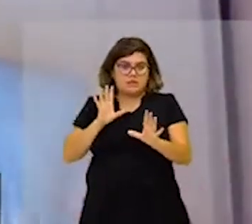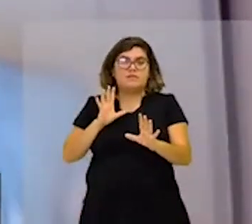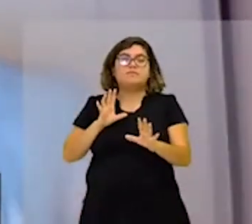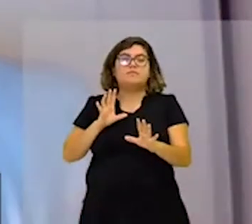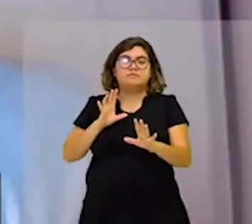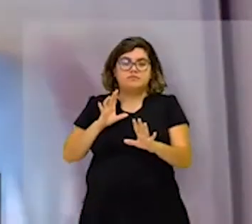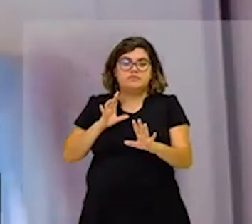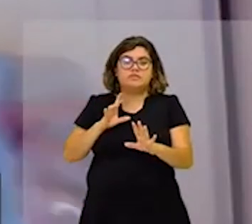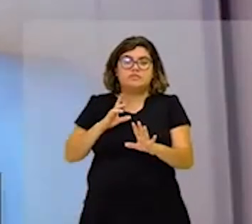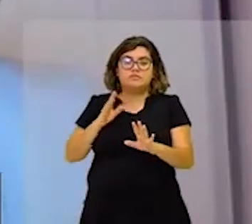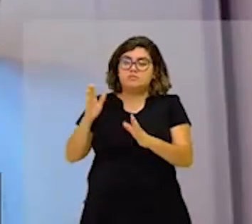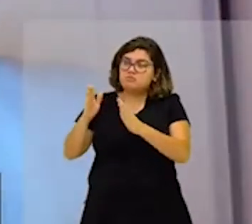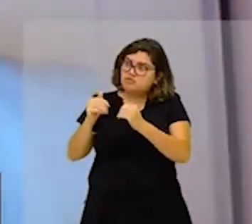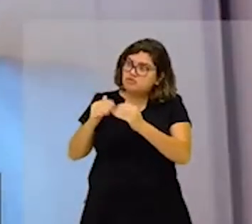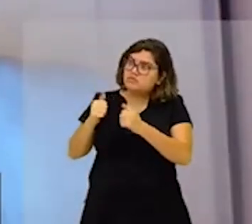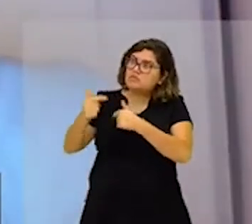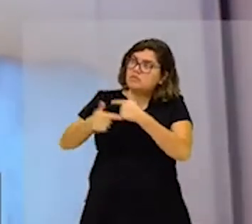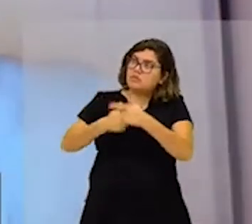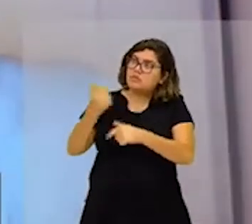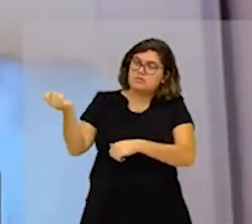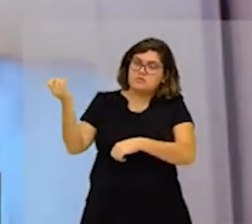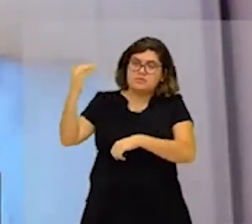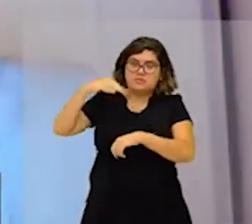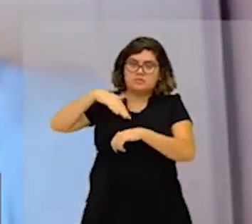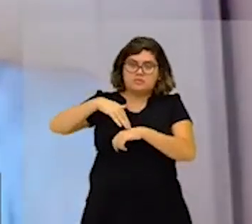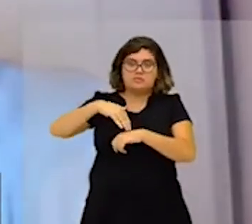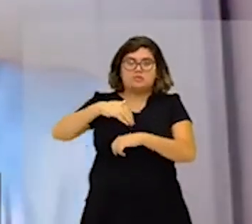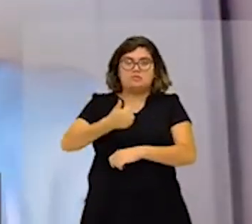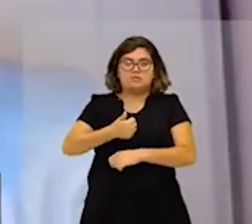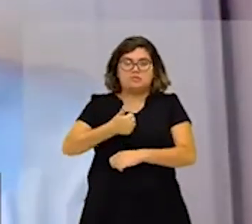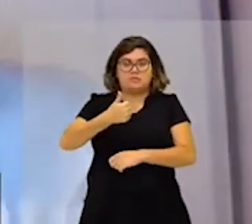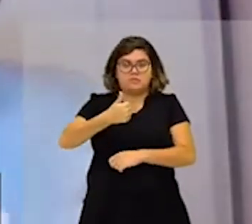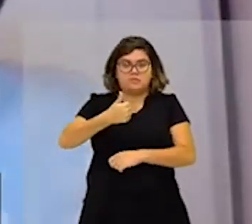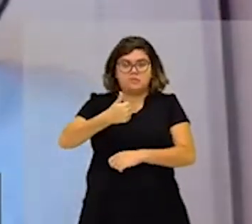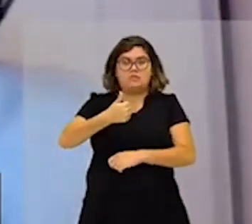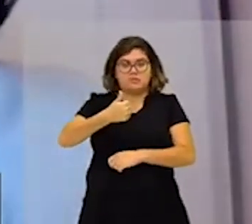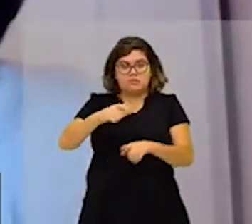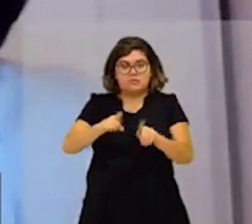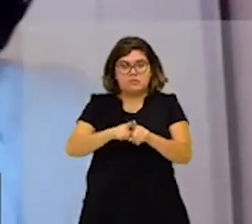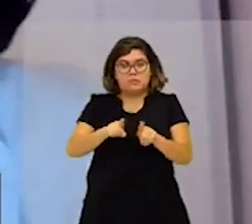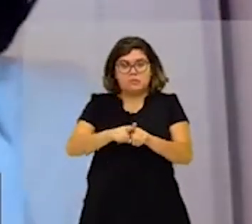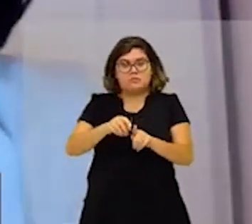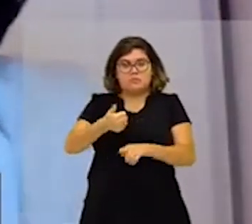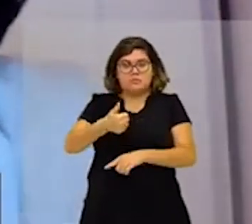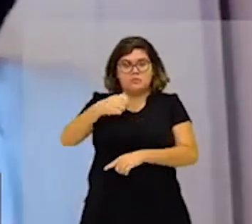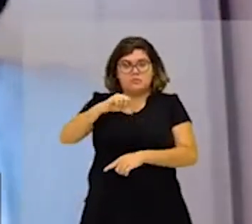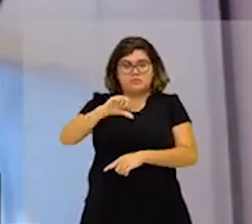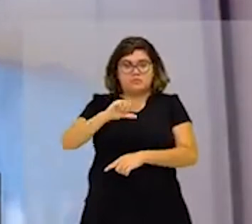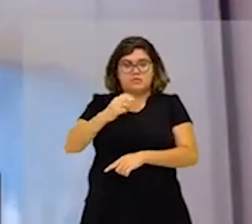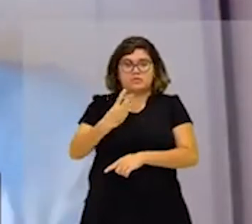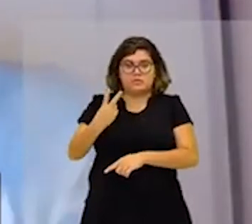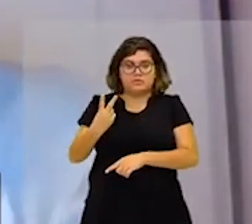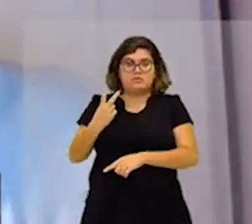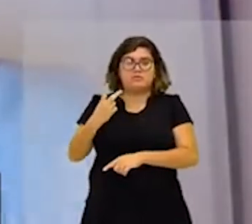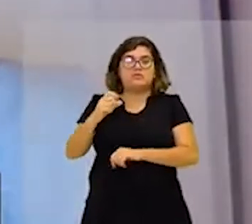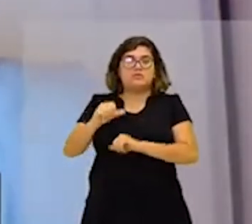em 1932 a gente vê se Recordar uma alteração do código eleitoral é que nós tivemos o voto